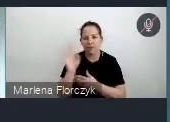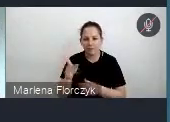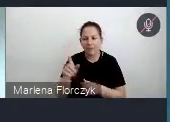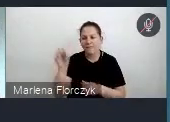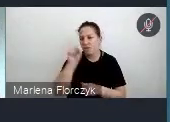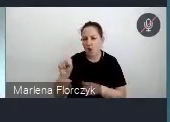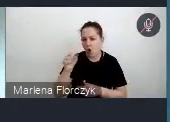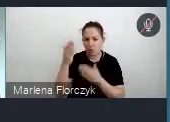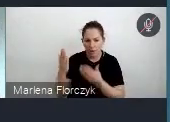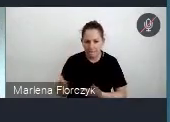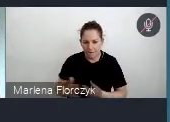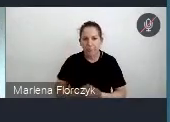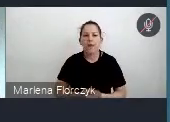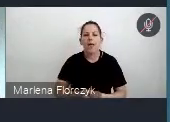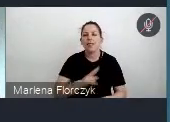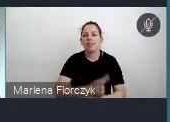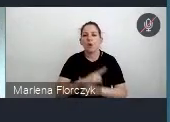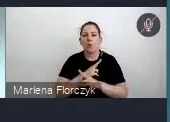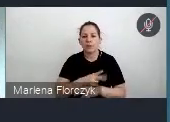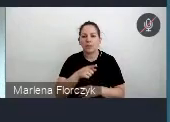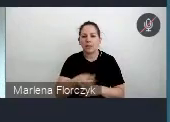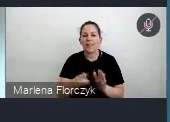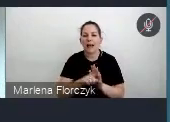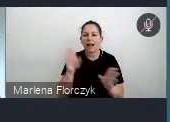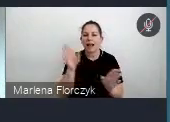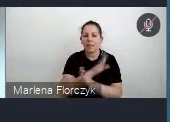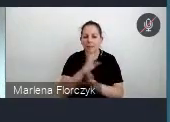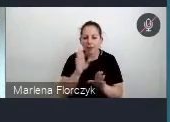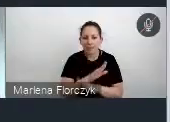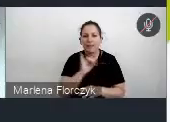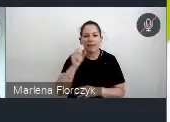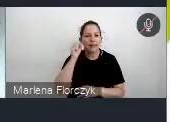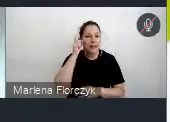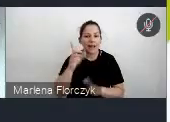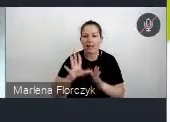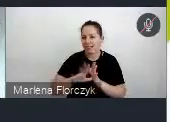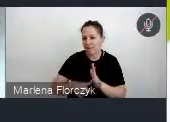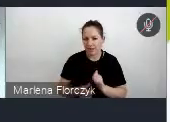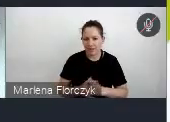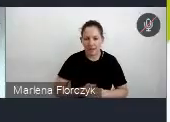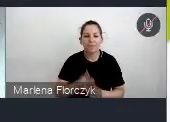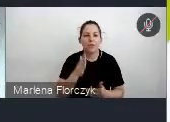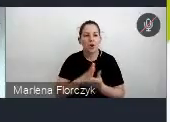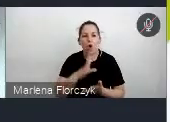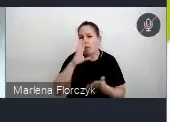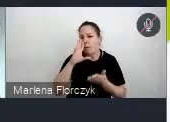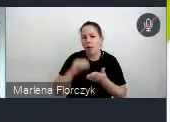czyli "Neutralne dla klimatu i inteligentne miasta". Tylko powtórkowo, dwa cele: